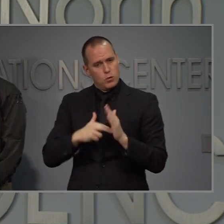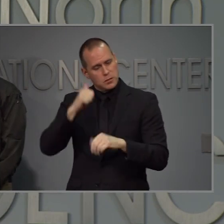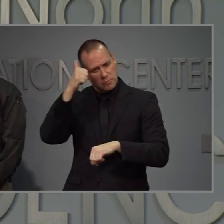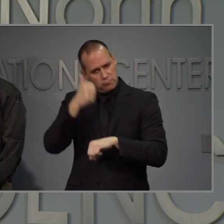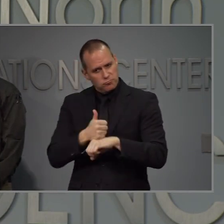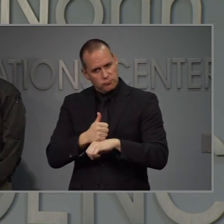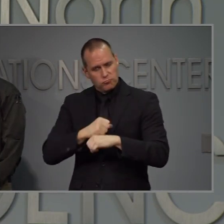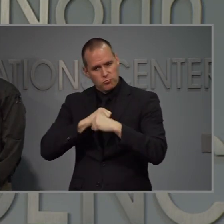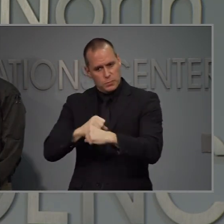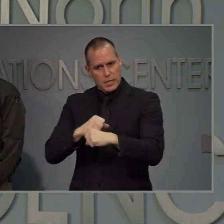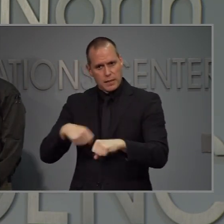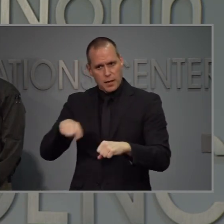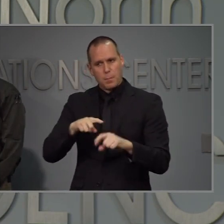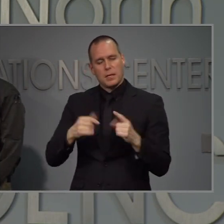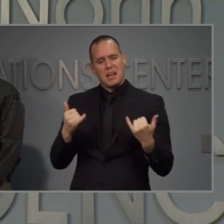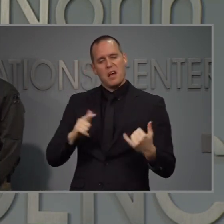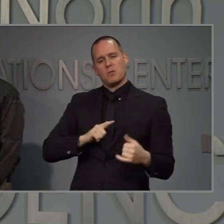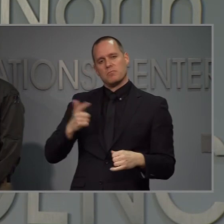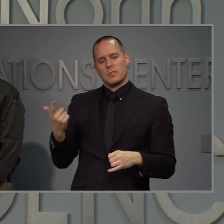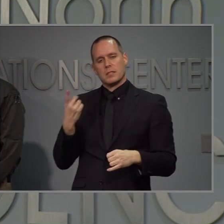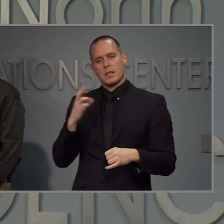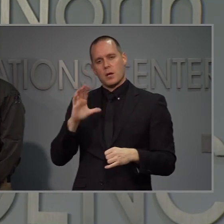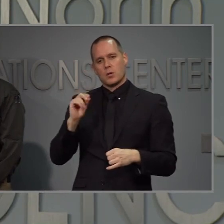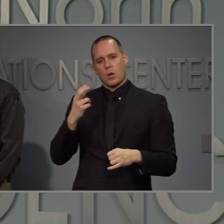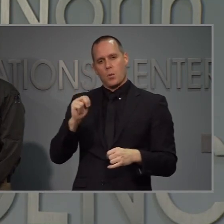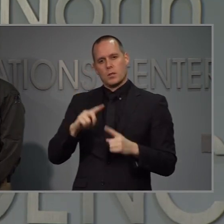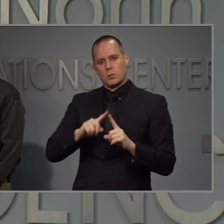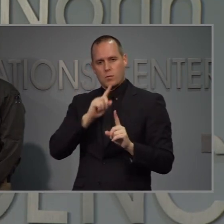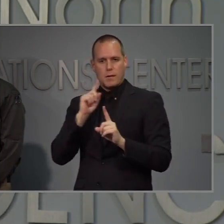protecciones extensivas para los empleados, y esto es